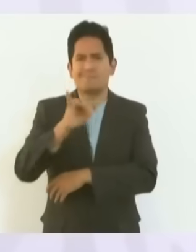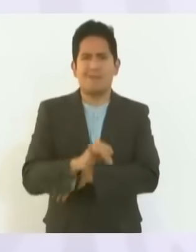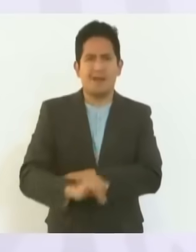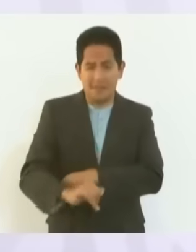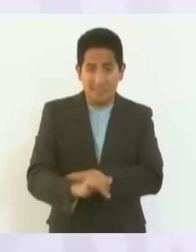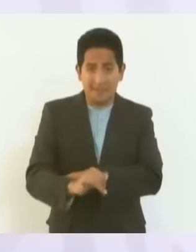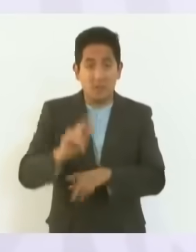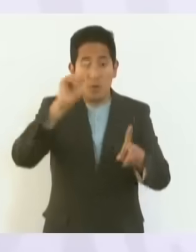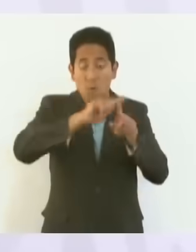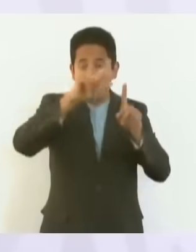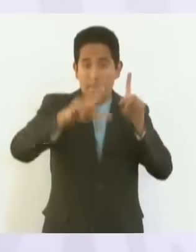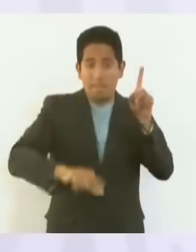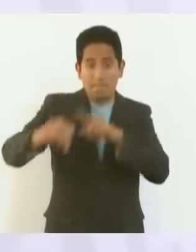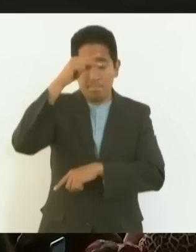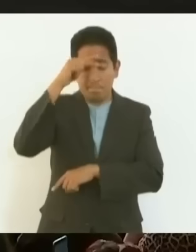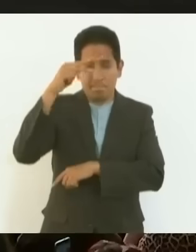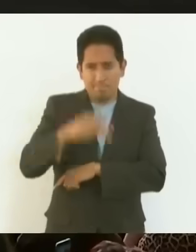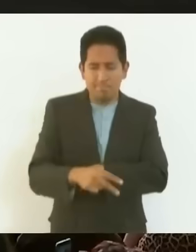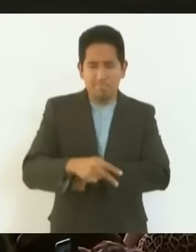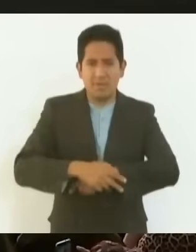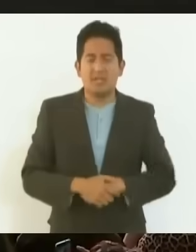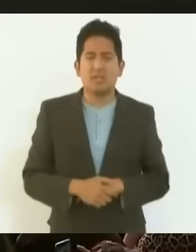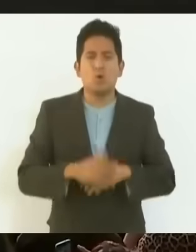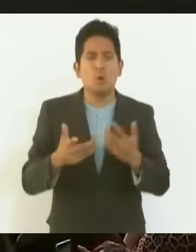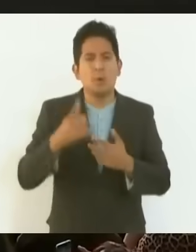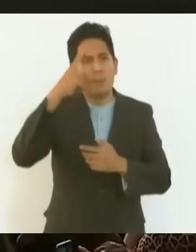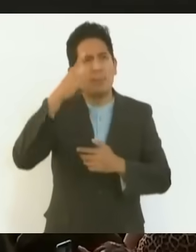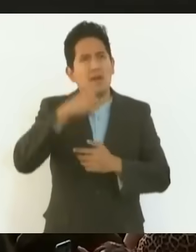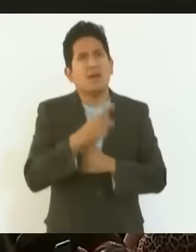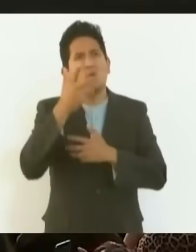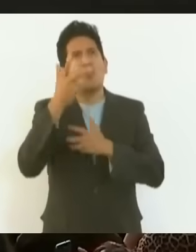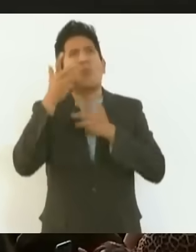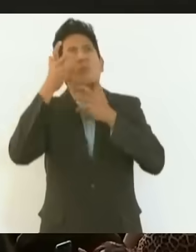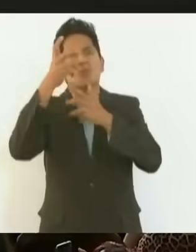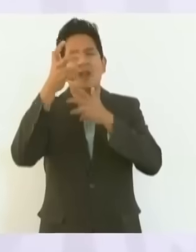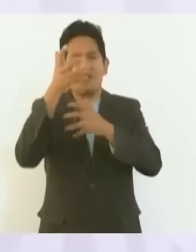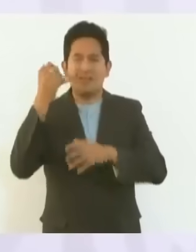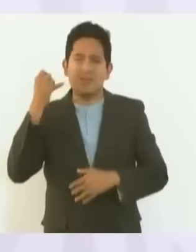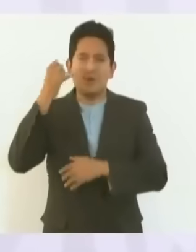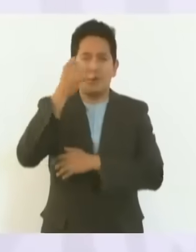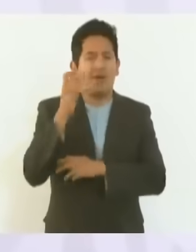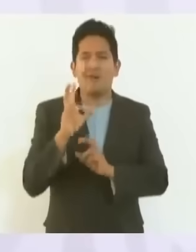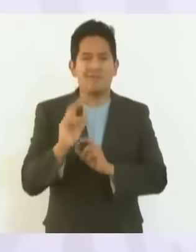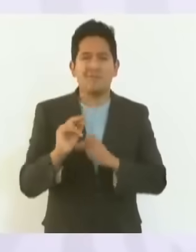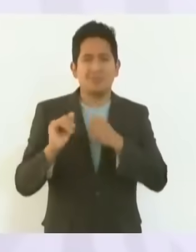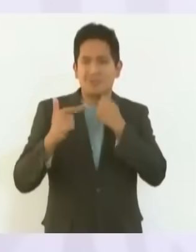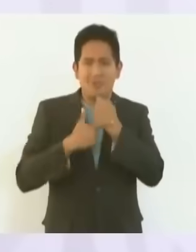donde la paz no sea un sueño lejano para algunas regiones del país, sino una realidad compartida.